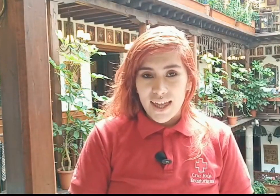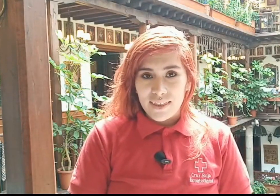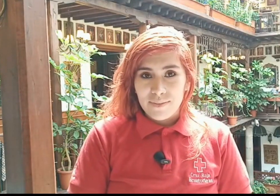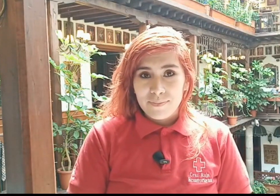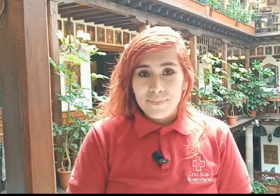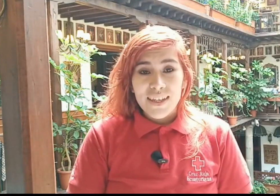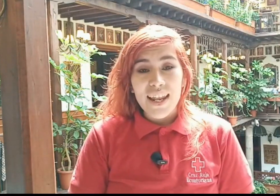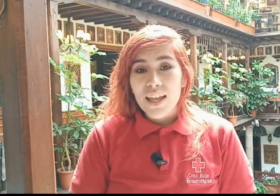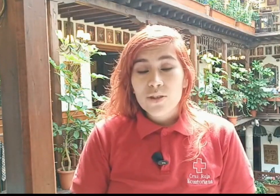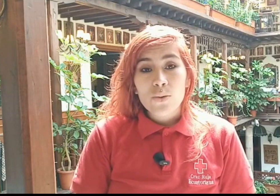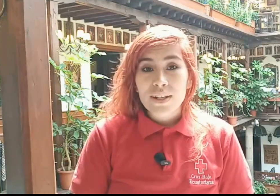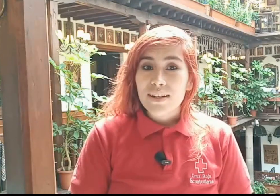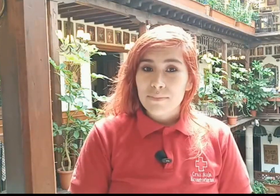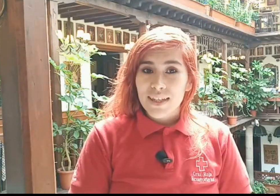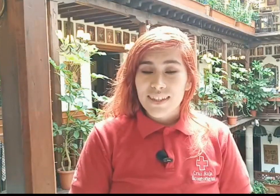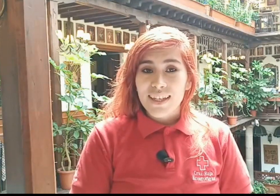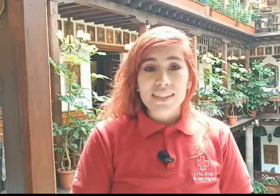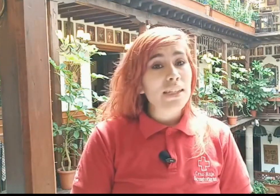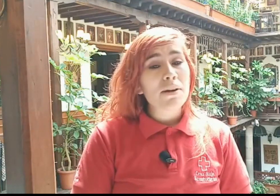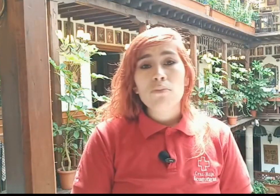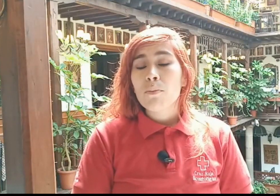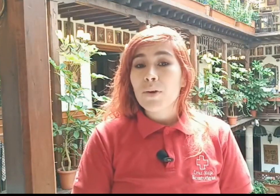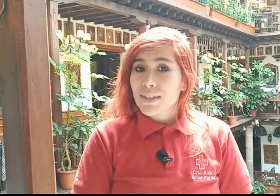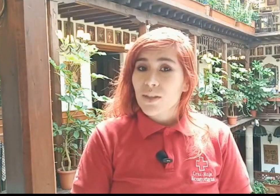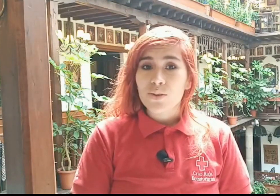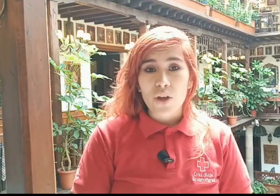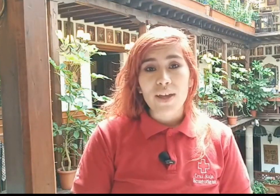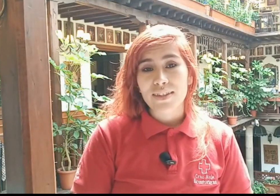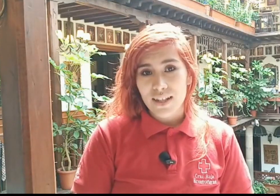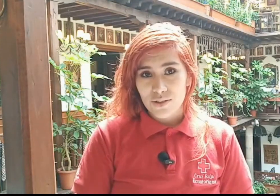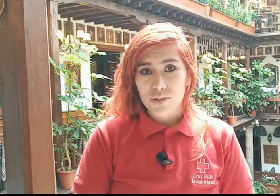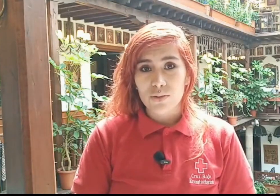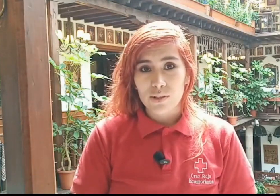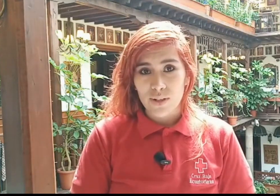creando una herramienta que sirva como puente de unión entre dos culturas